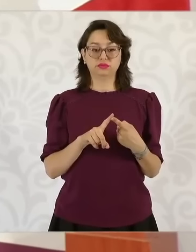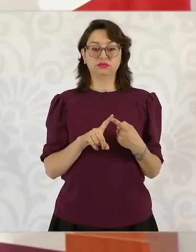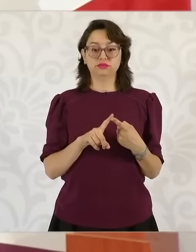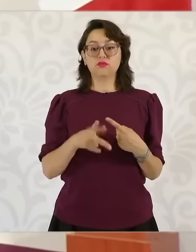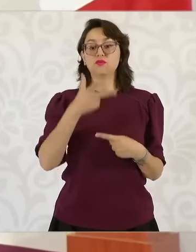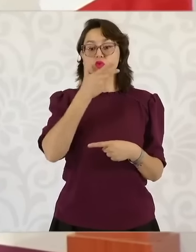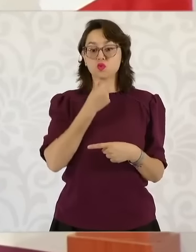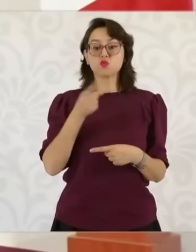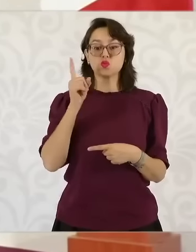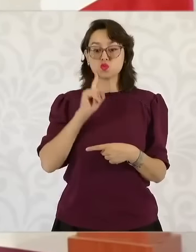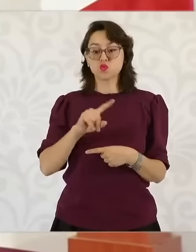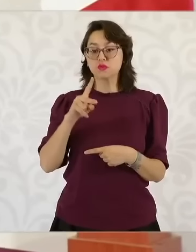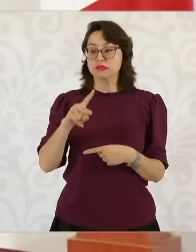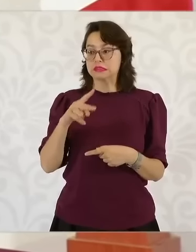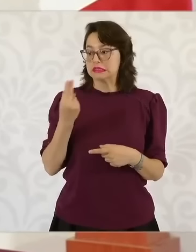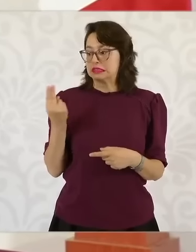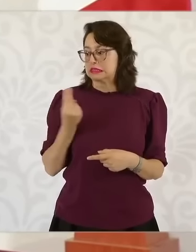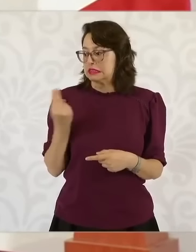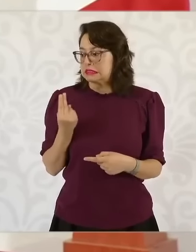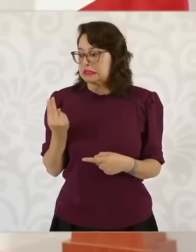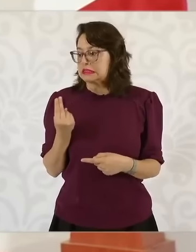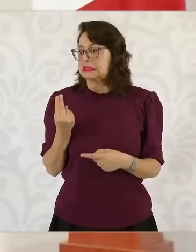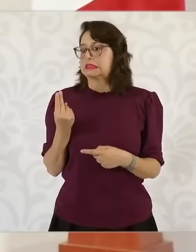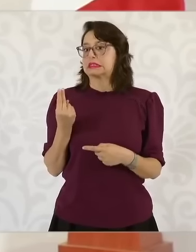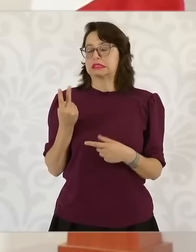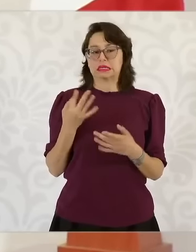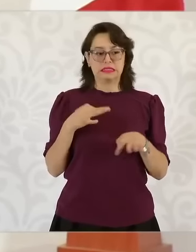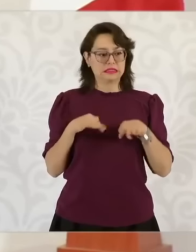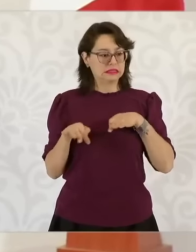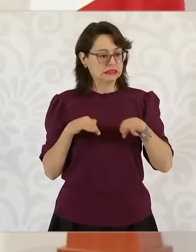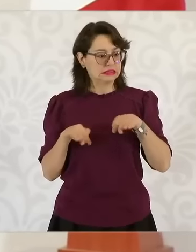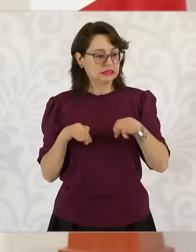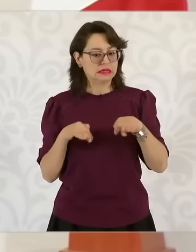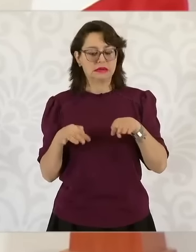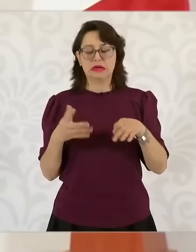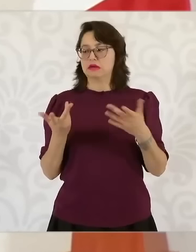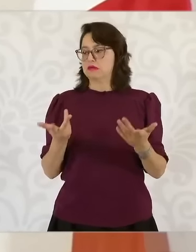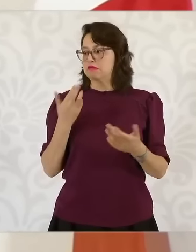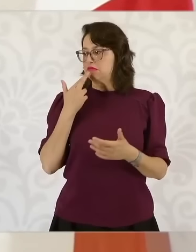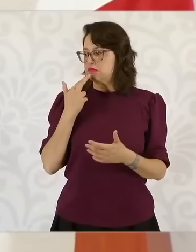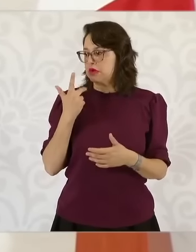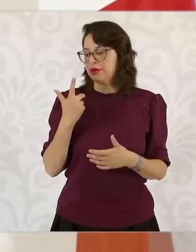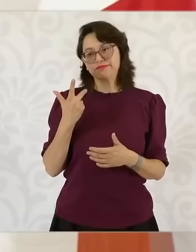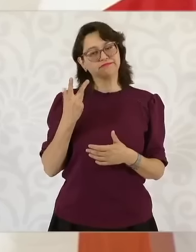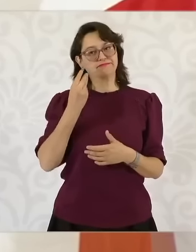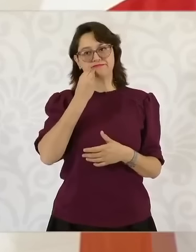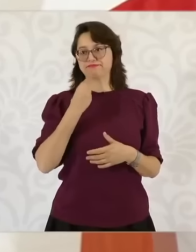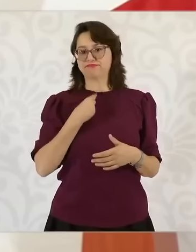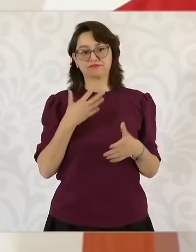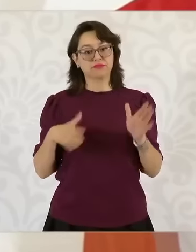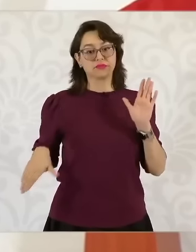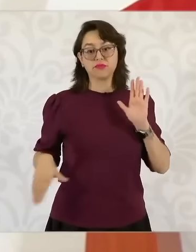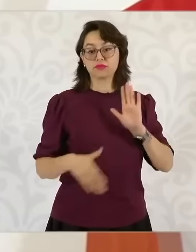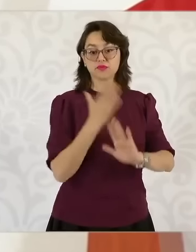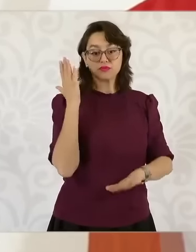los mexicanos de buscar una vida mejor para sus familias y la otra la necesidad de la economía